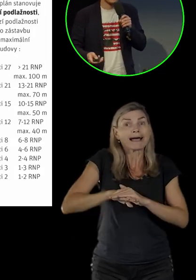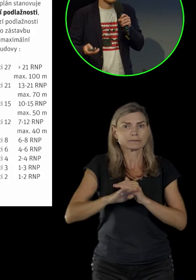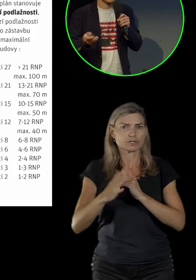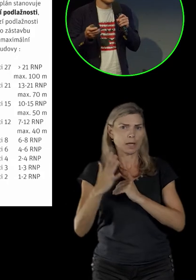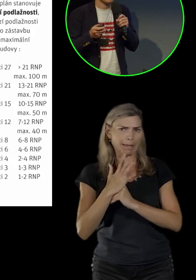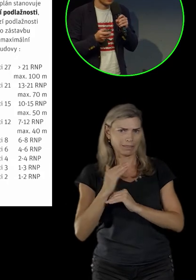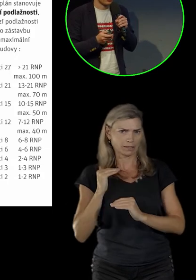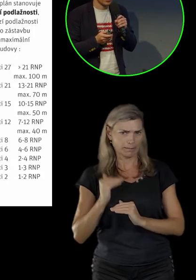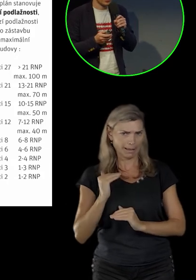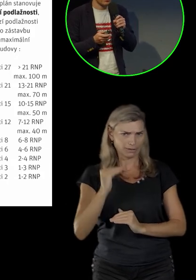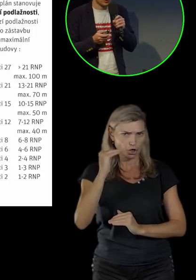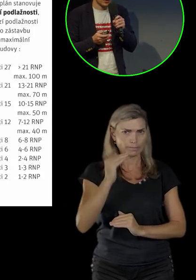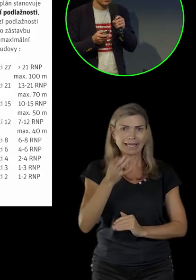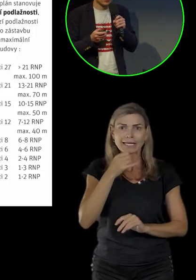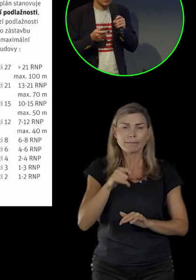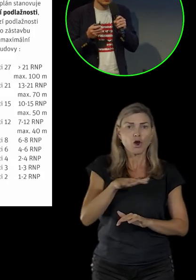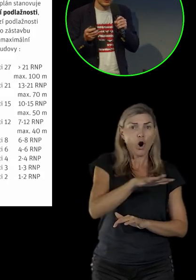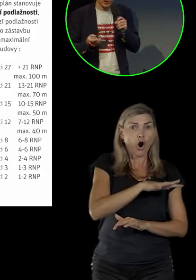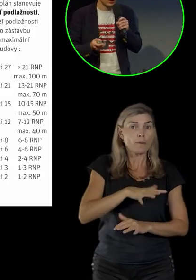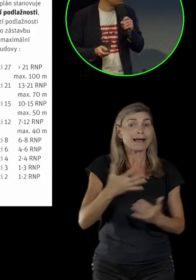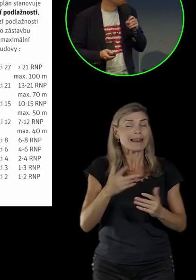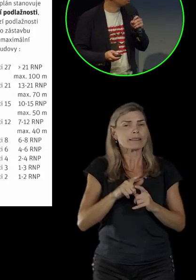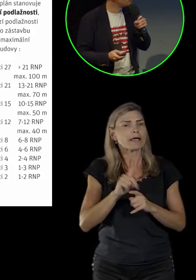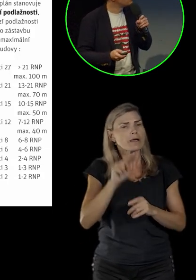Když se nacházím v transformačních plochách, tak k okolí přihlížet nemusím,